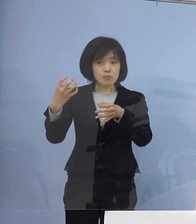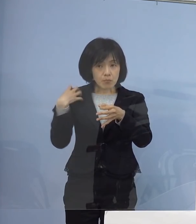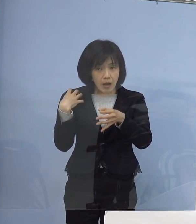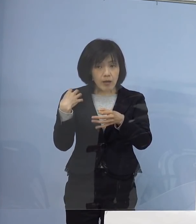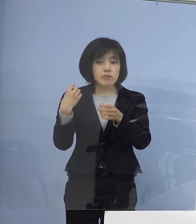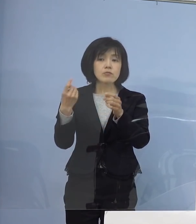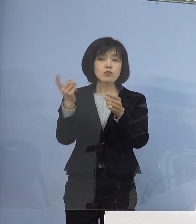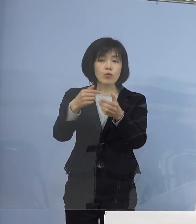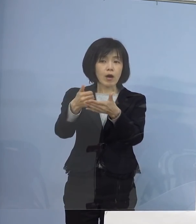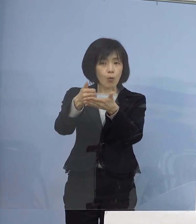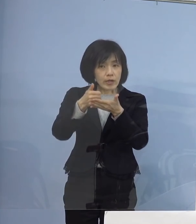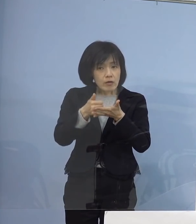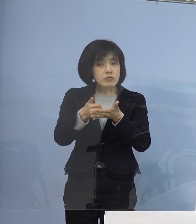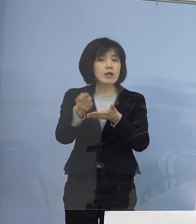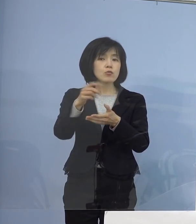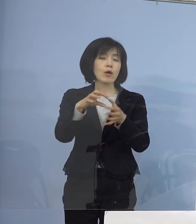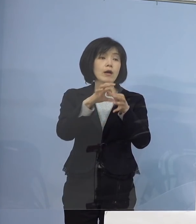（知事） ですから先ほどのカテゴリーで申し上げたのは